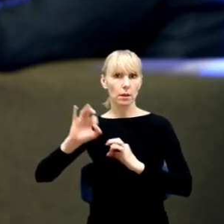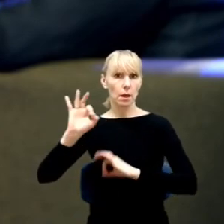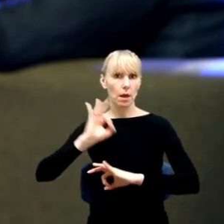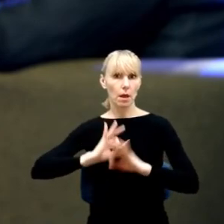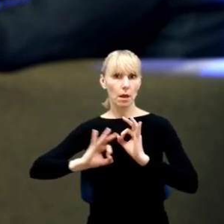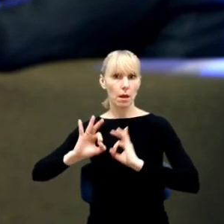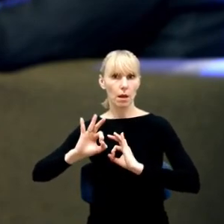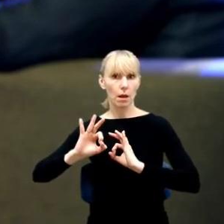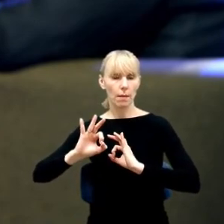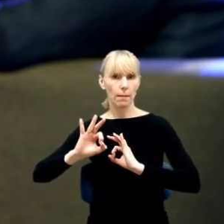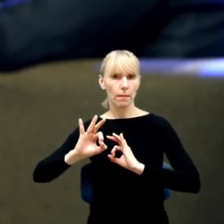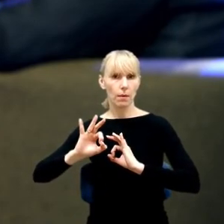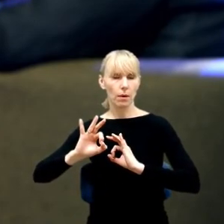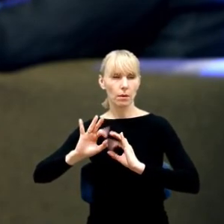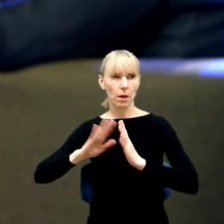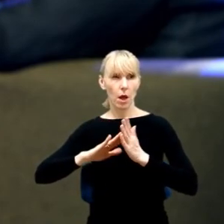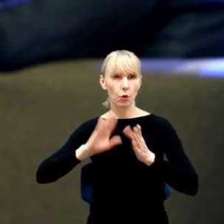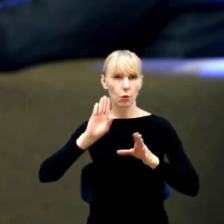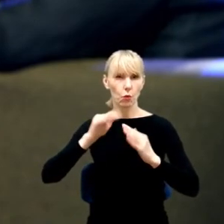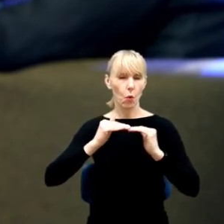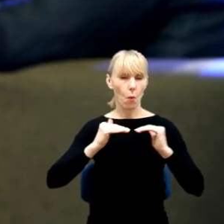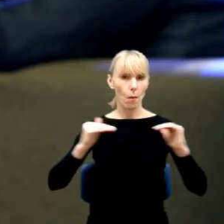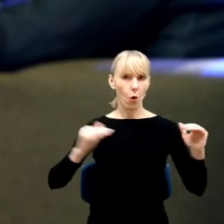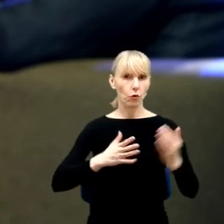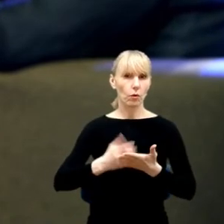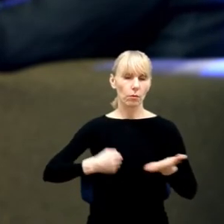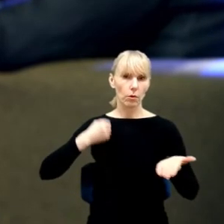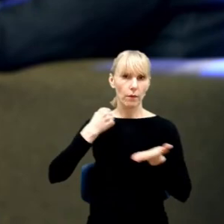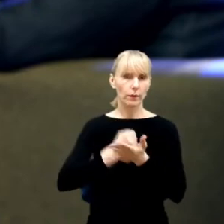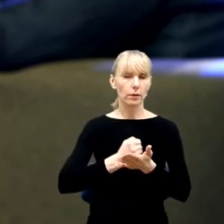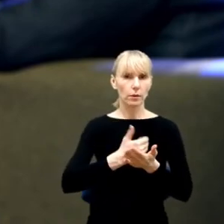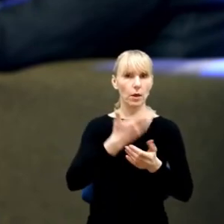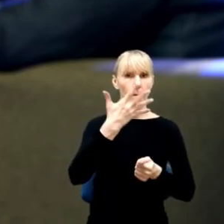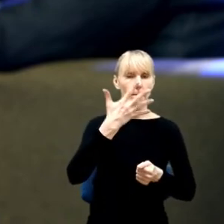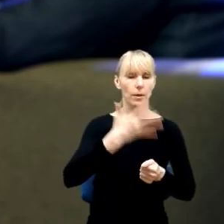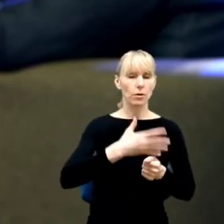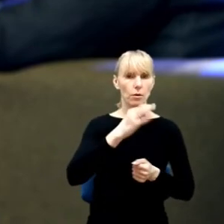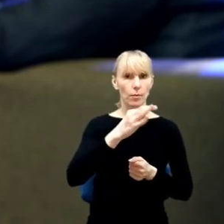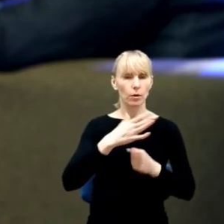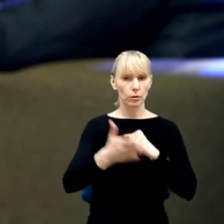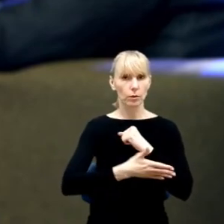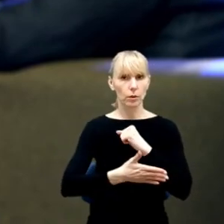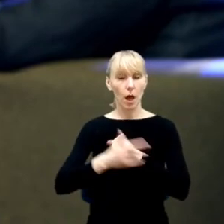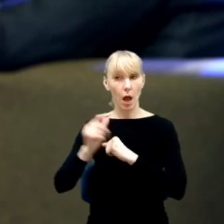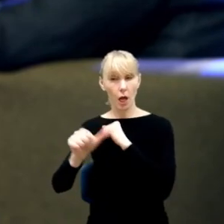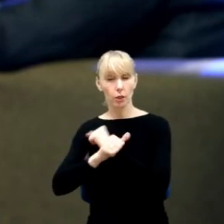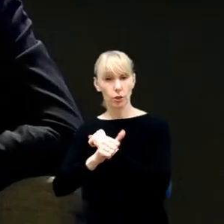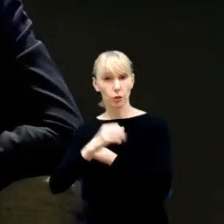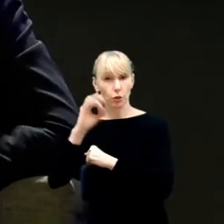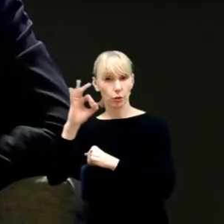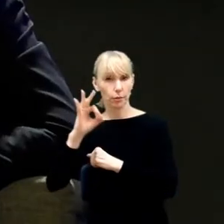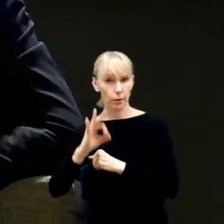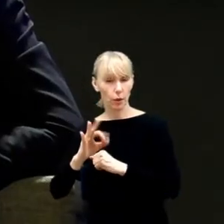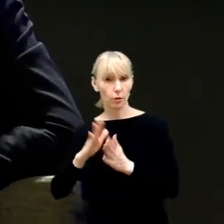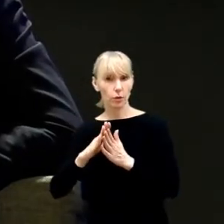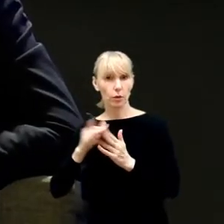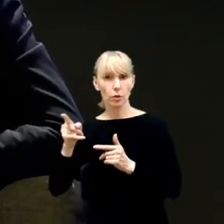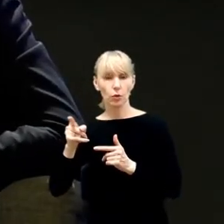50% podstawowy, 60% jeżeli przedsięwzięcie jest objęte ochroną konserwatora zabytków,